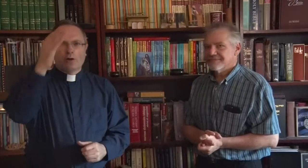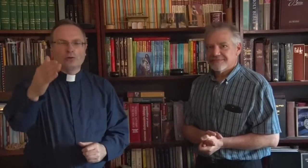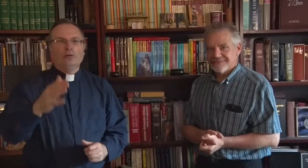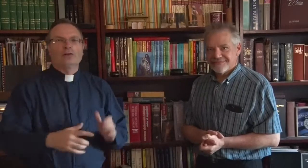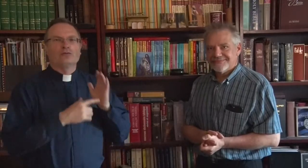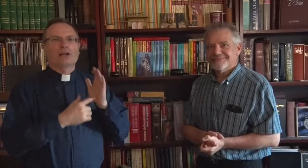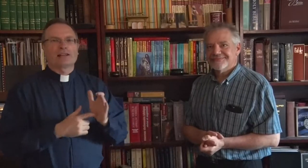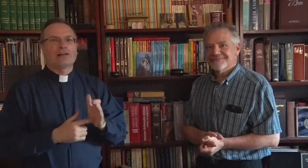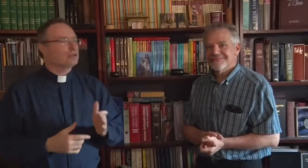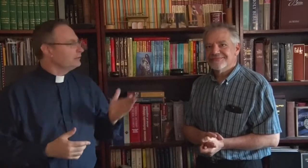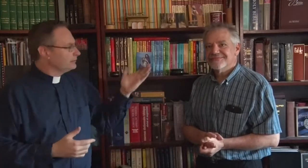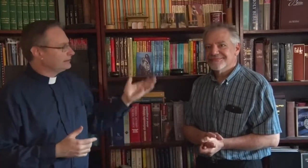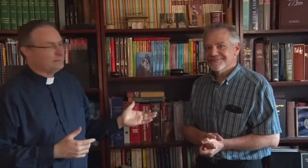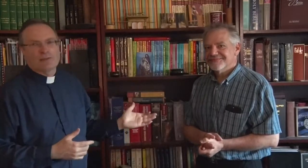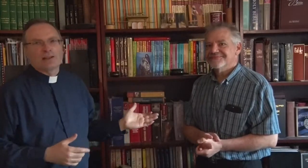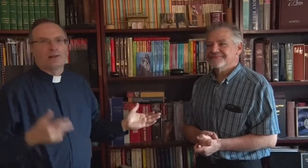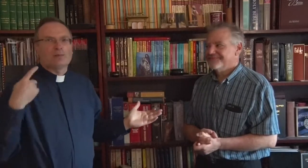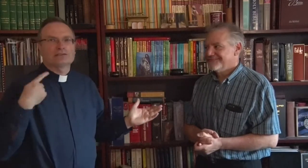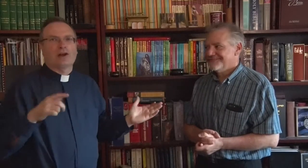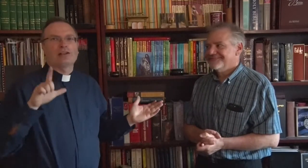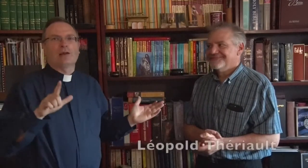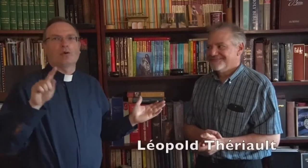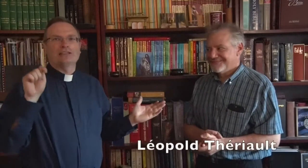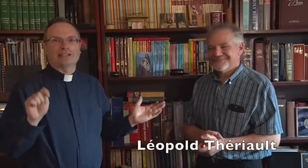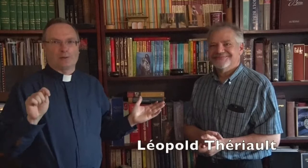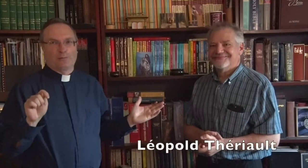Bonjour je vous présente ici le pasteur Léopold Thériault.